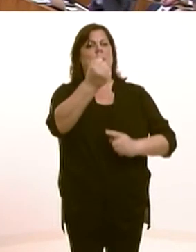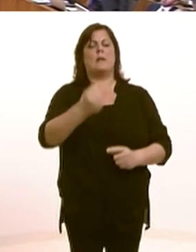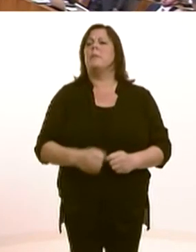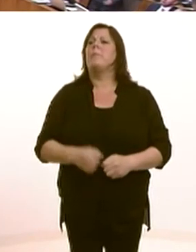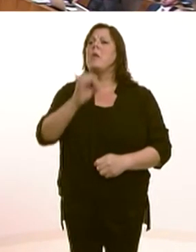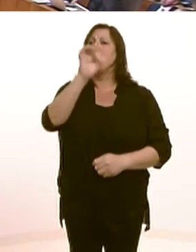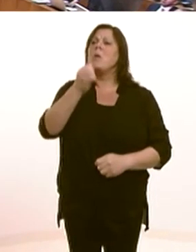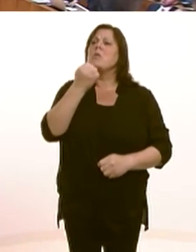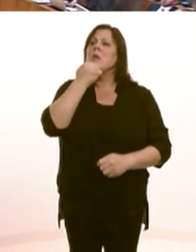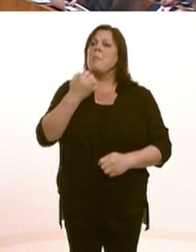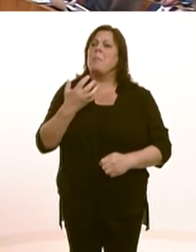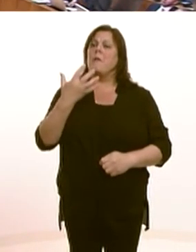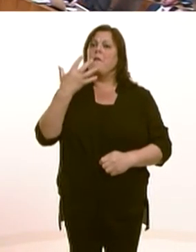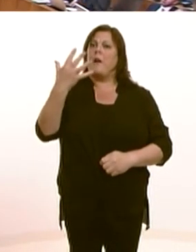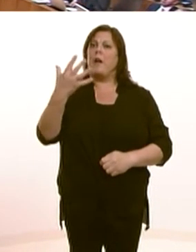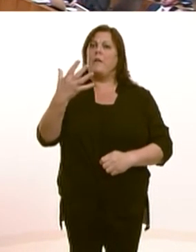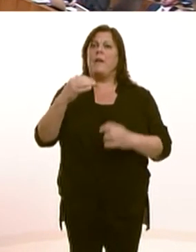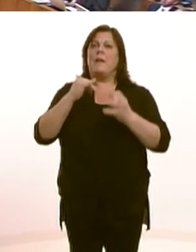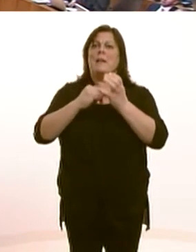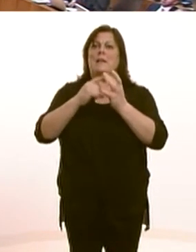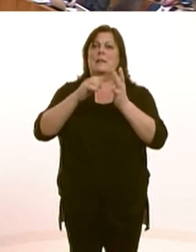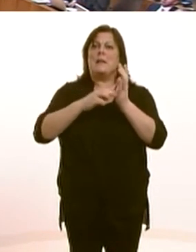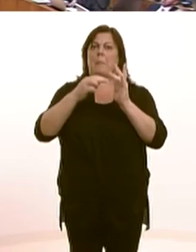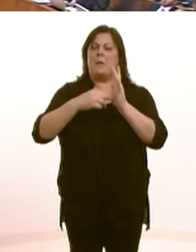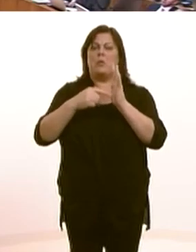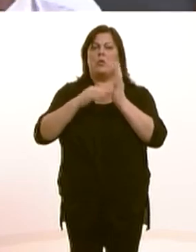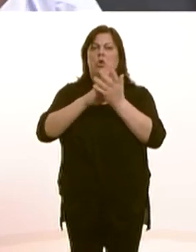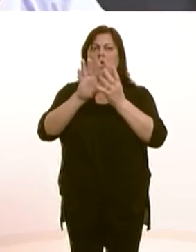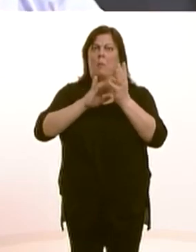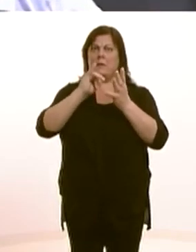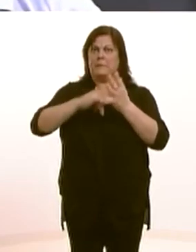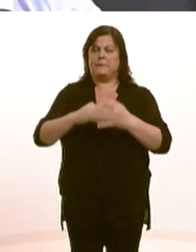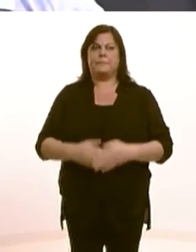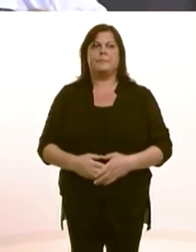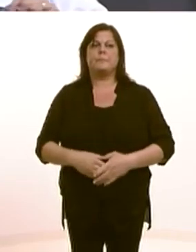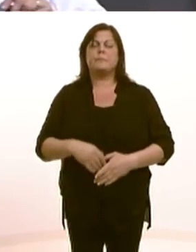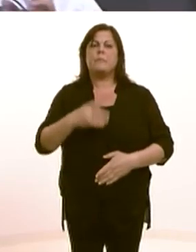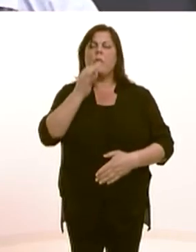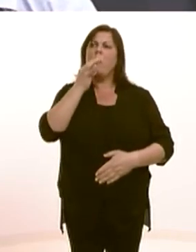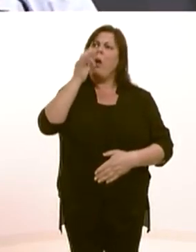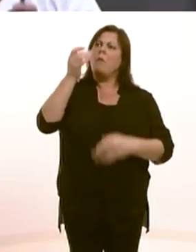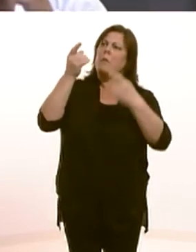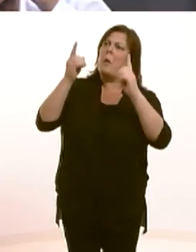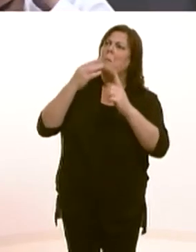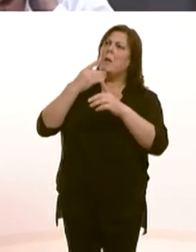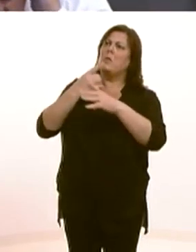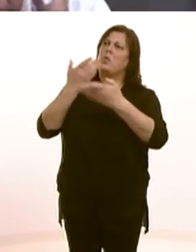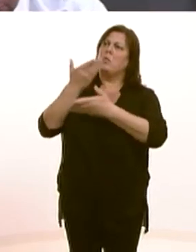A wnaiff y Prif Weinidog ddatganiad am wasanaethau bws o Aberystwyth i Gaerdydd? OAQ(5)0149(FM)[W] Carwyn Jones: Ers i gwmni Lewis Coaches ddod